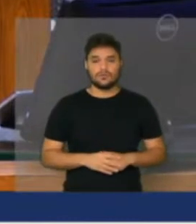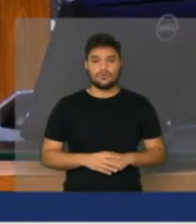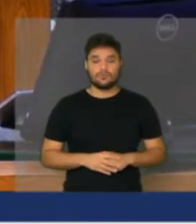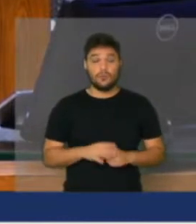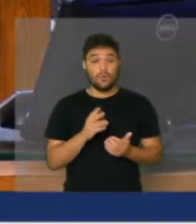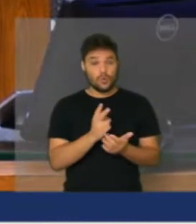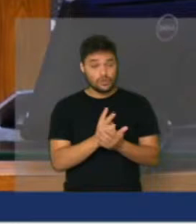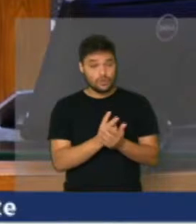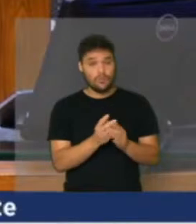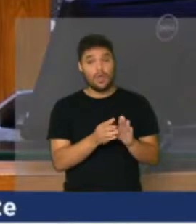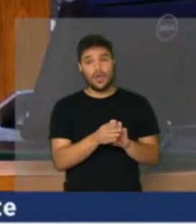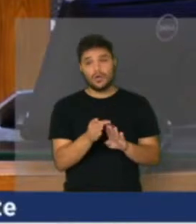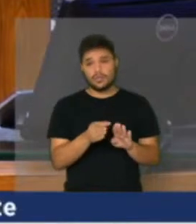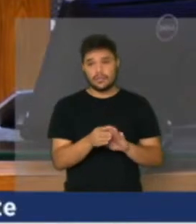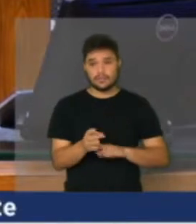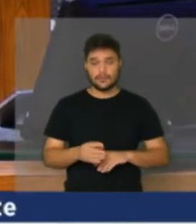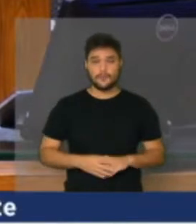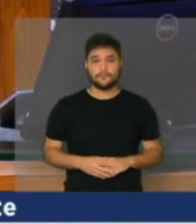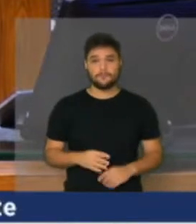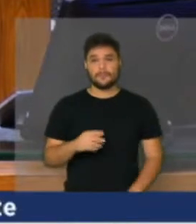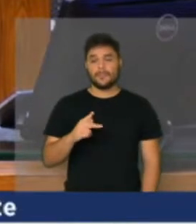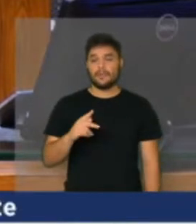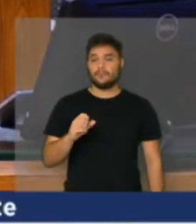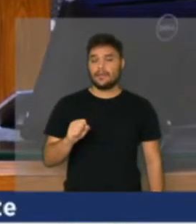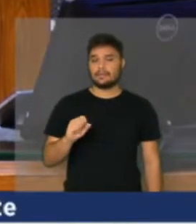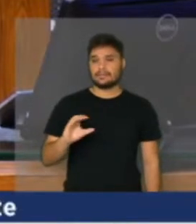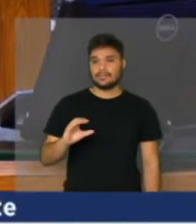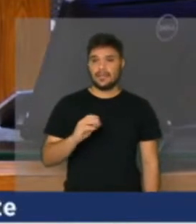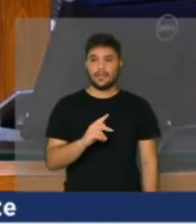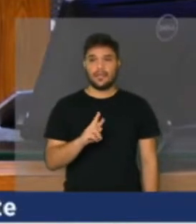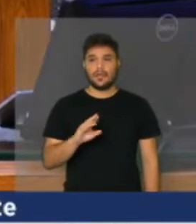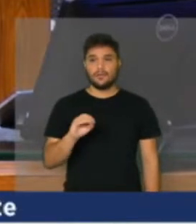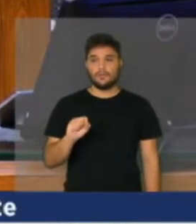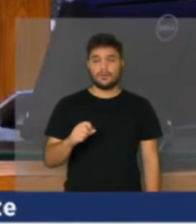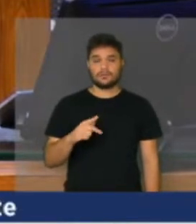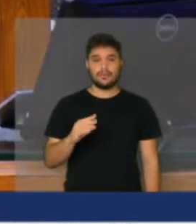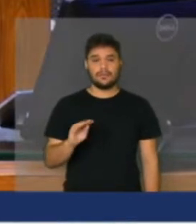ORIENTAÇÕES. PSC, PROS, PTB? PODEMOS, PSOL? DEPUTADA TALÍRIA SÓ UM POUQUINHO.